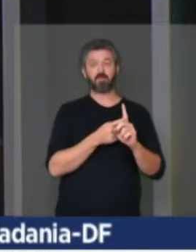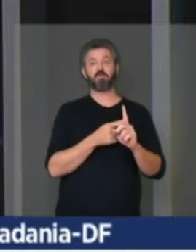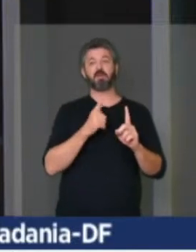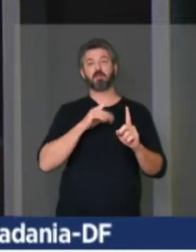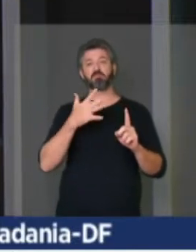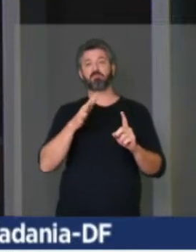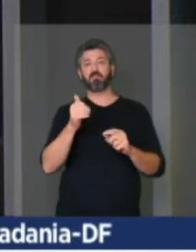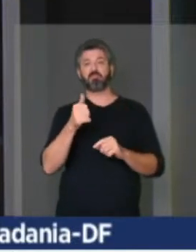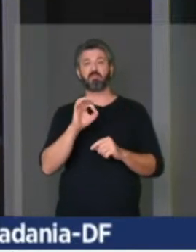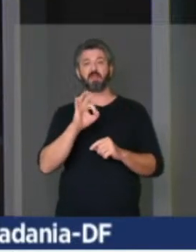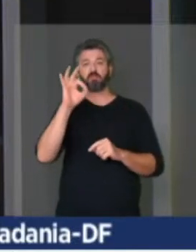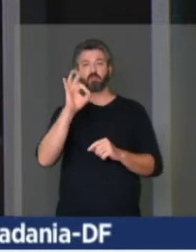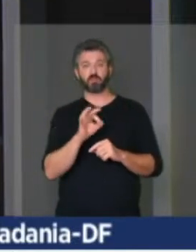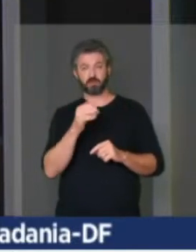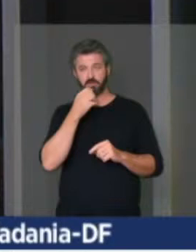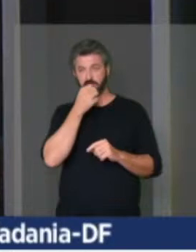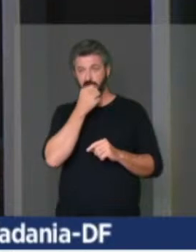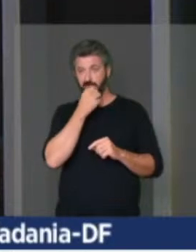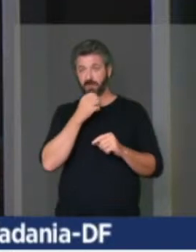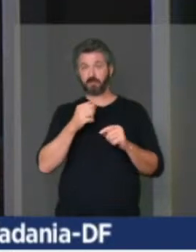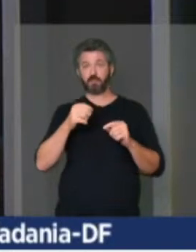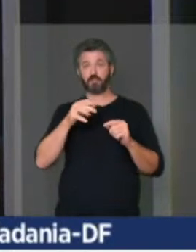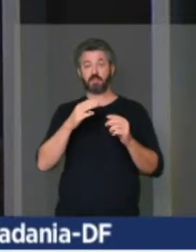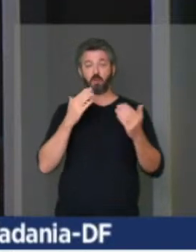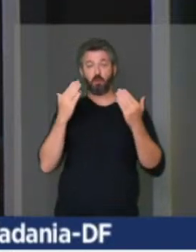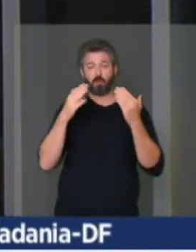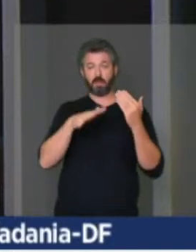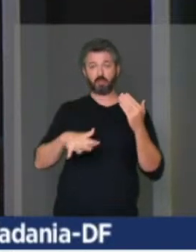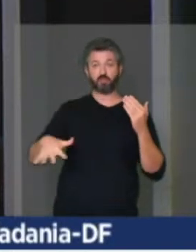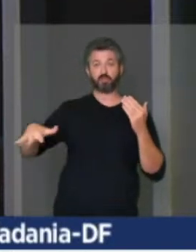POPULAÇÃO GERAL ESTÁ EM 2%. TÉCNICOS DO MINISTÉRIO DA SAÚDE NOS AFIRMARAM EM REUNIÃO OCORRIDA DIA 27 DE